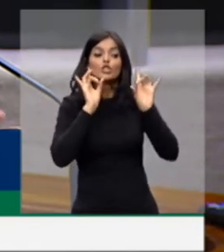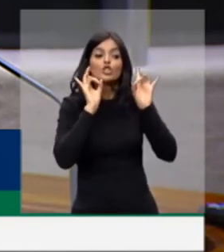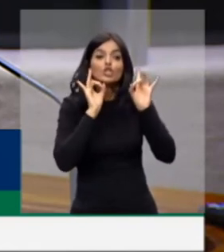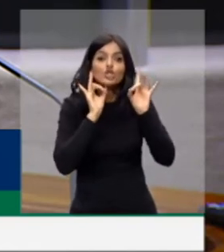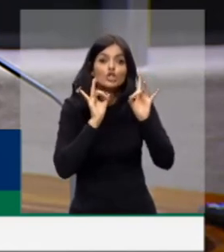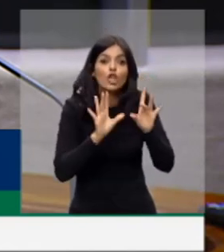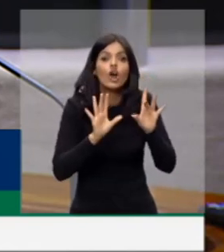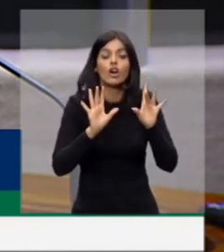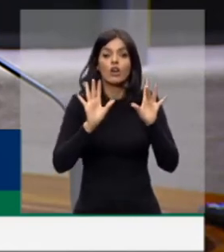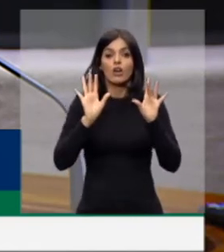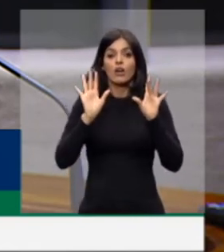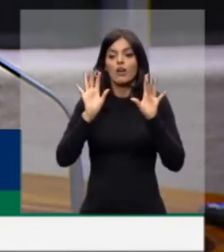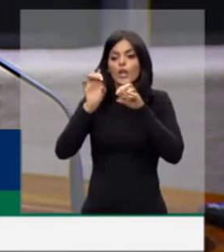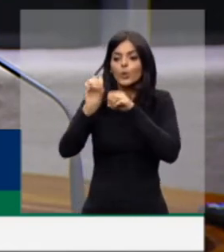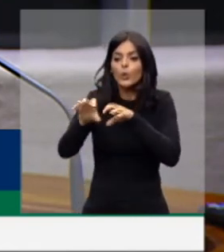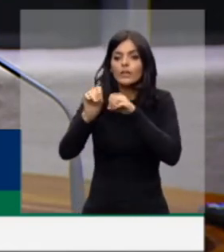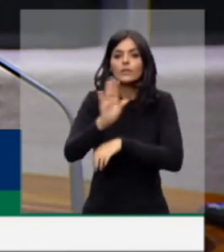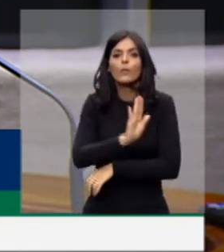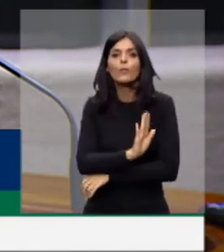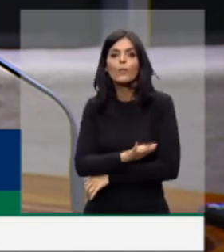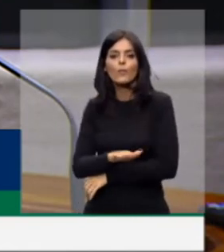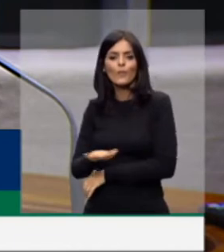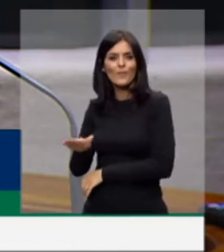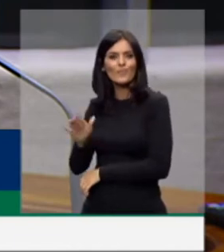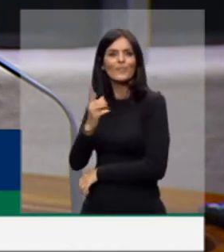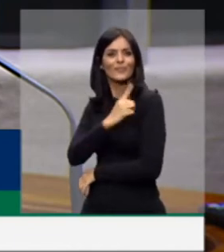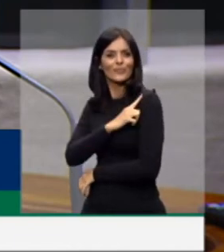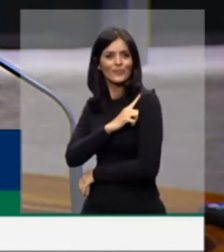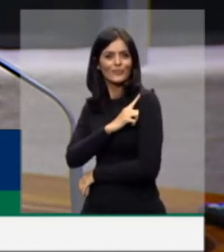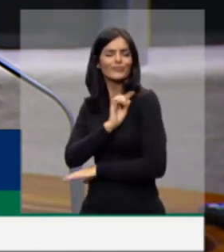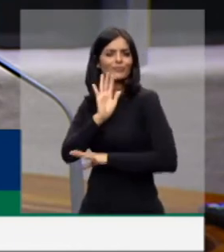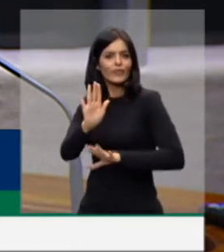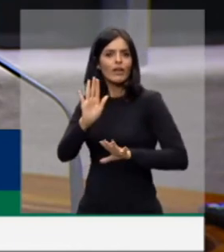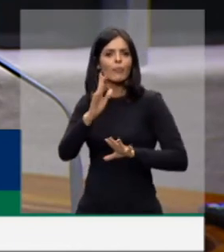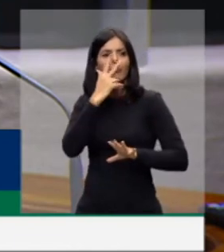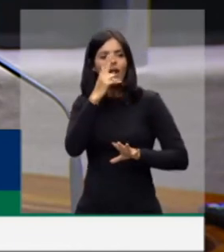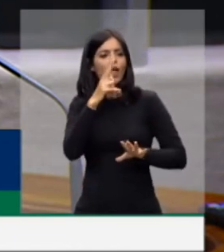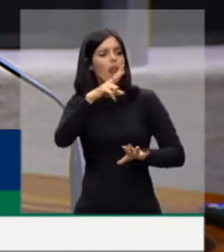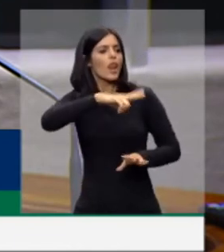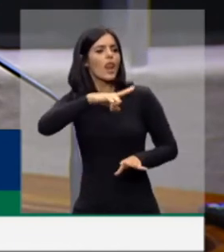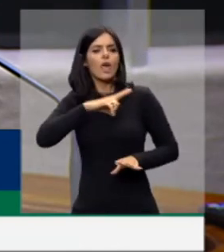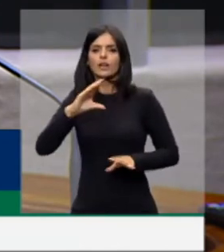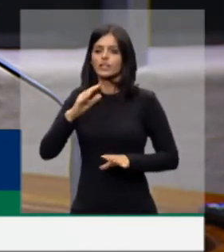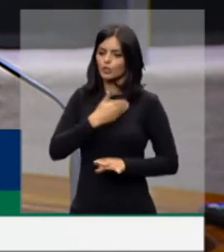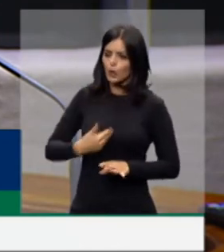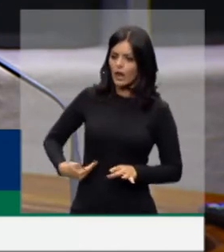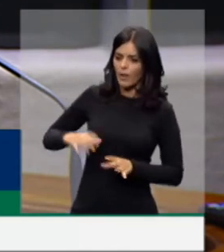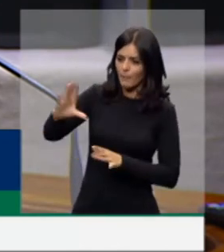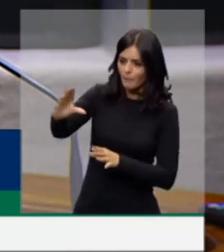CONVENIOAMENTE QUE JÁ EXISTE EM ALGUNS MUNICÍPIOS, MAS QUE MUITAS VEZES SE RESTRINGE HOJE, INFELIZMENTE, A EDUCAÇÃO INFANTIL, ALÉM DE